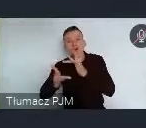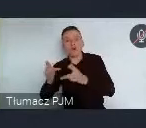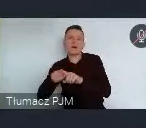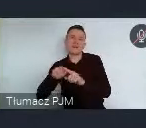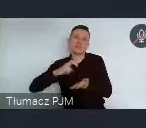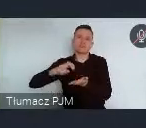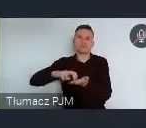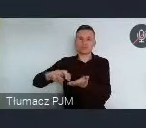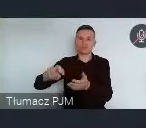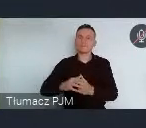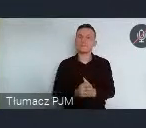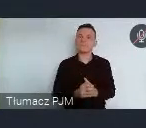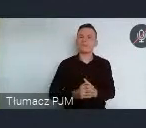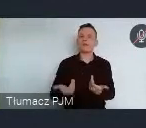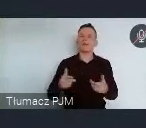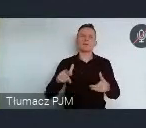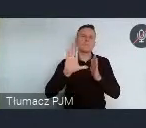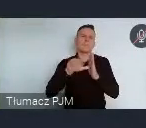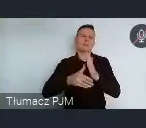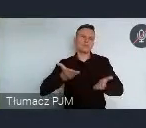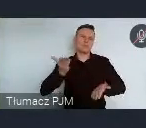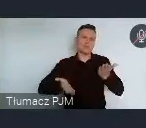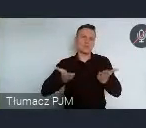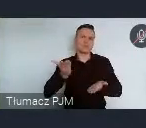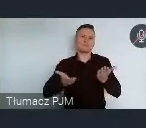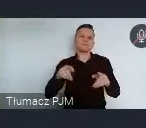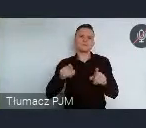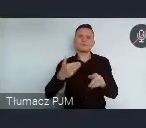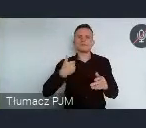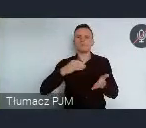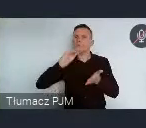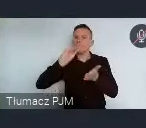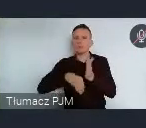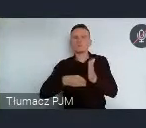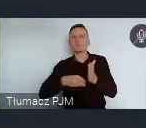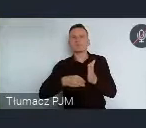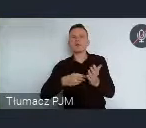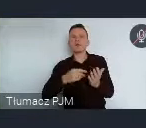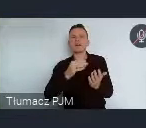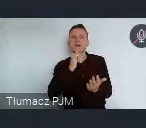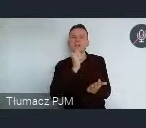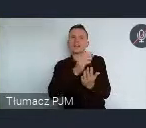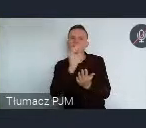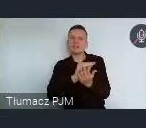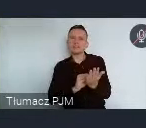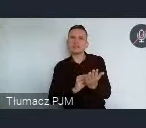Miasto Lublin również podpisało już list intencyjny na dostawy zielonego wodoru,